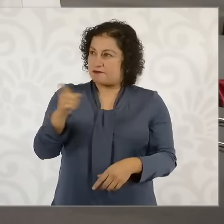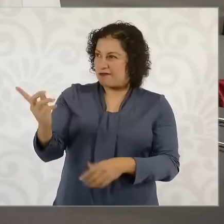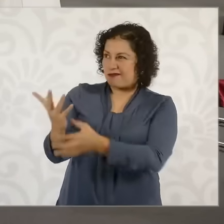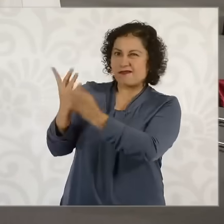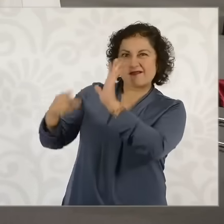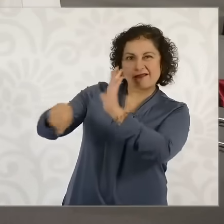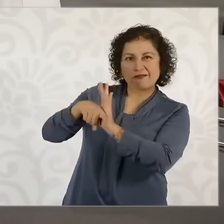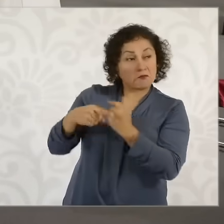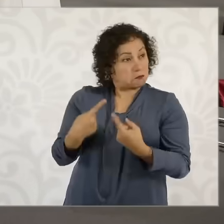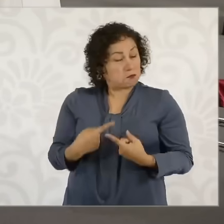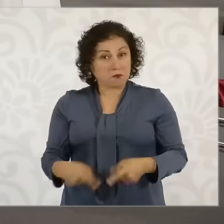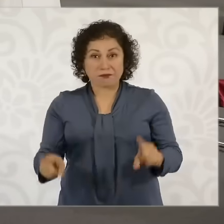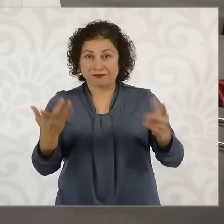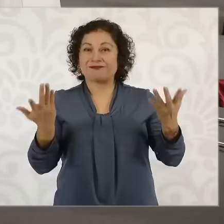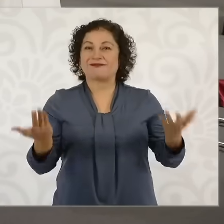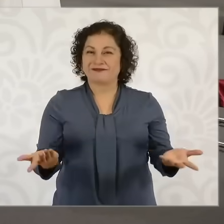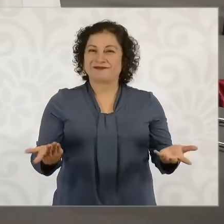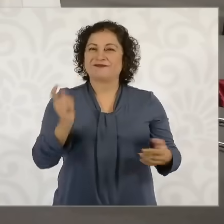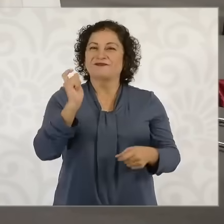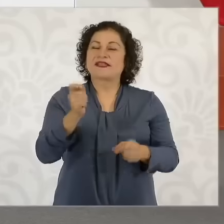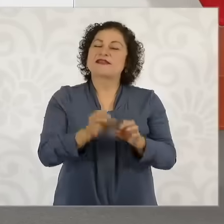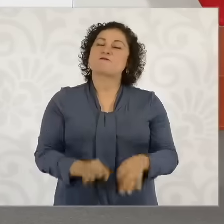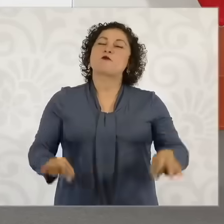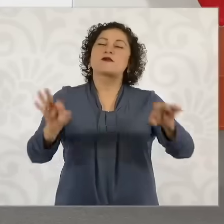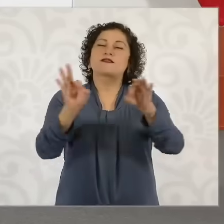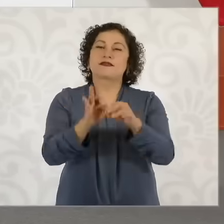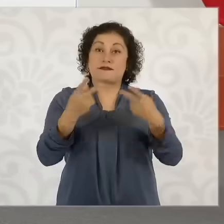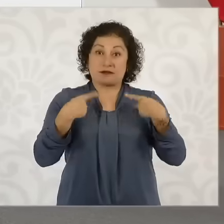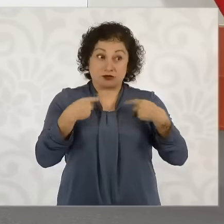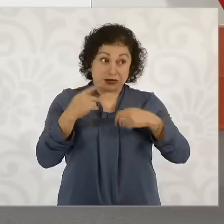percepción que tienen las personas que viajan en el tren. Y es muy importante que ustedes